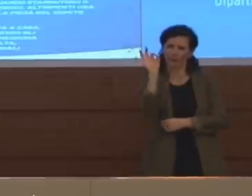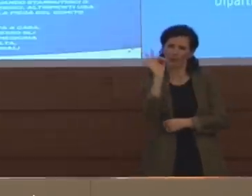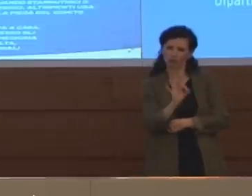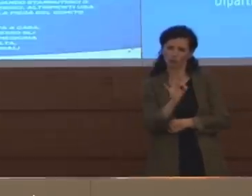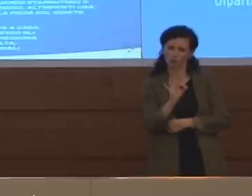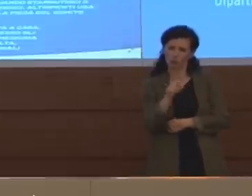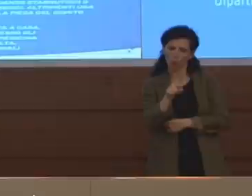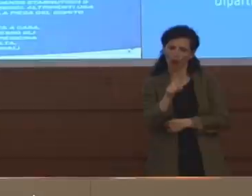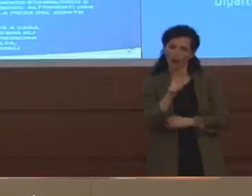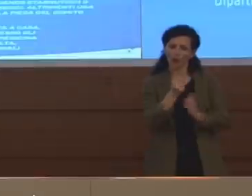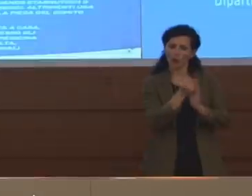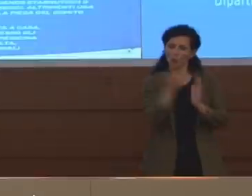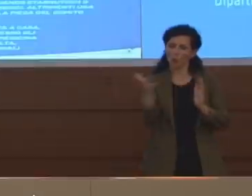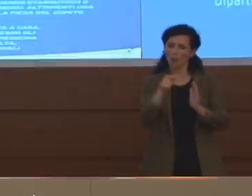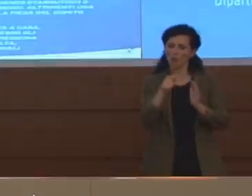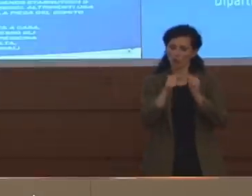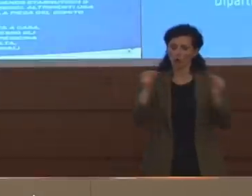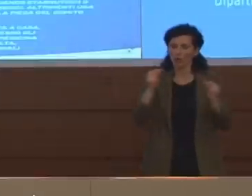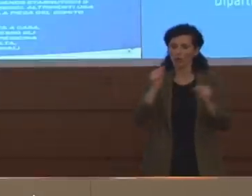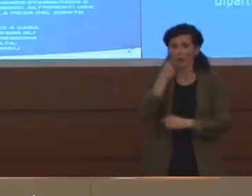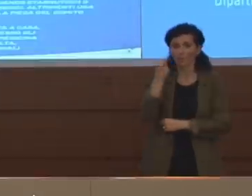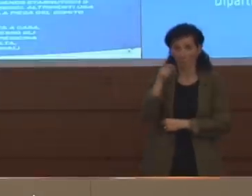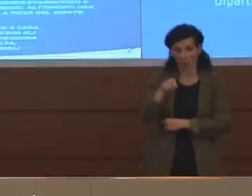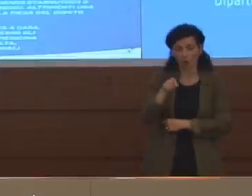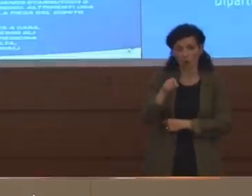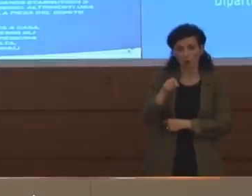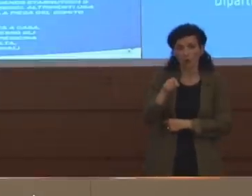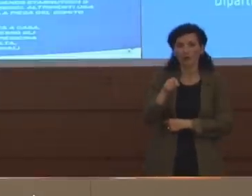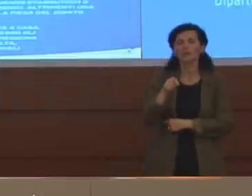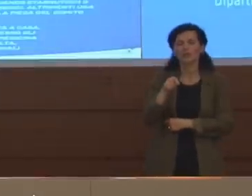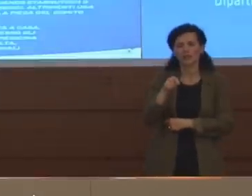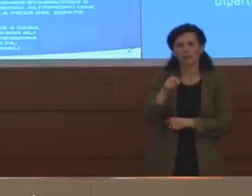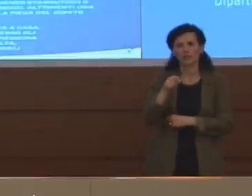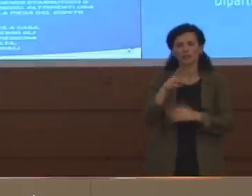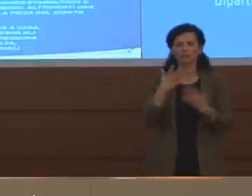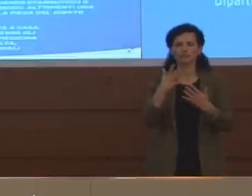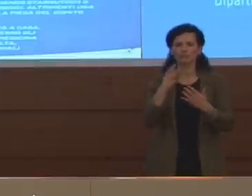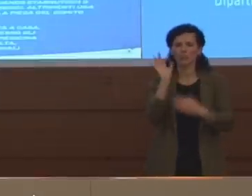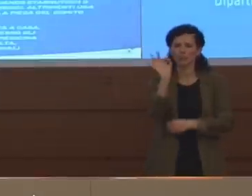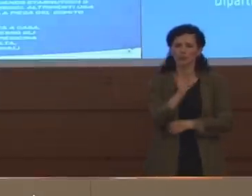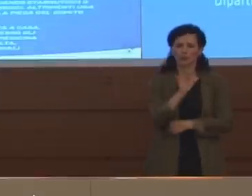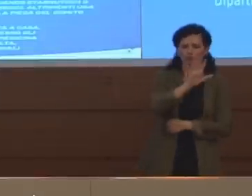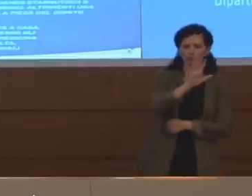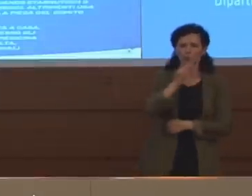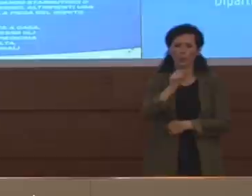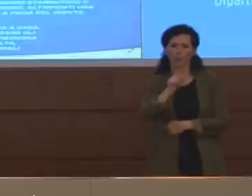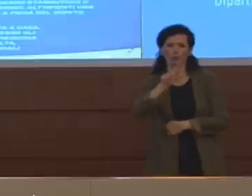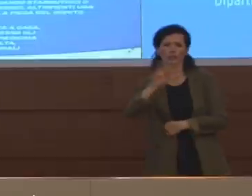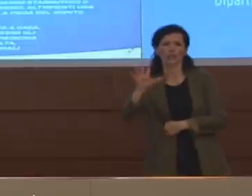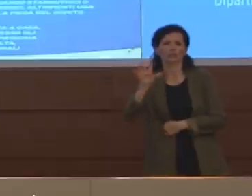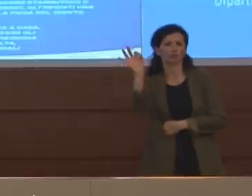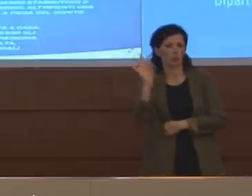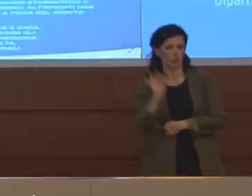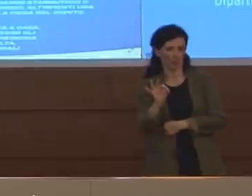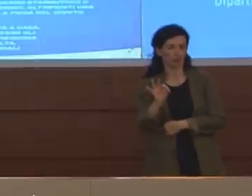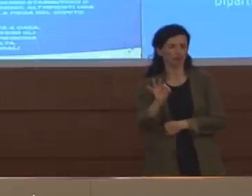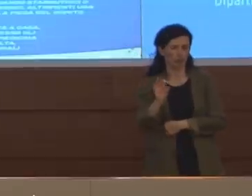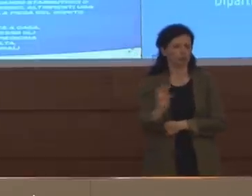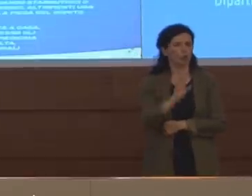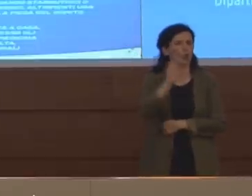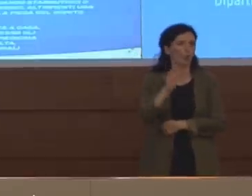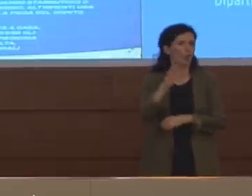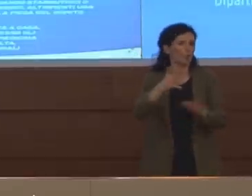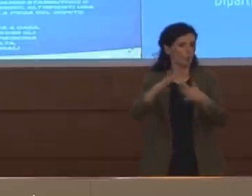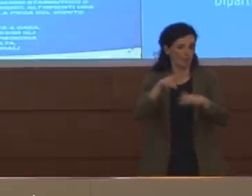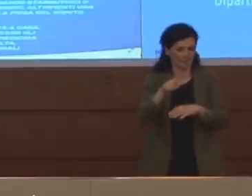tamponi, siamo esattamente al 5,35% o giù di lì. E anche questo è un